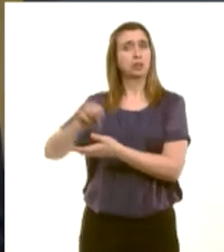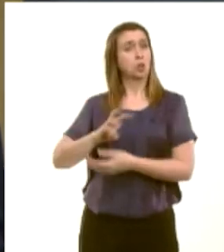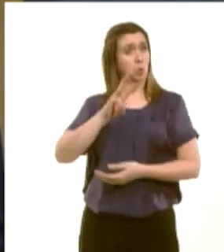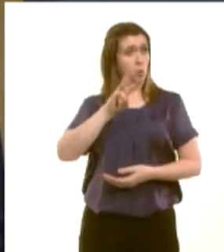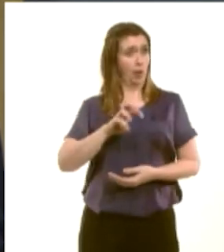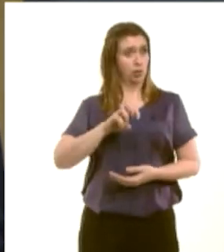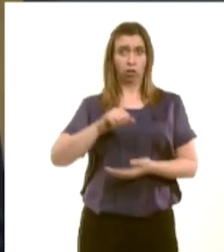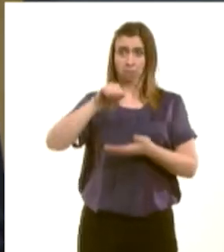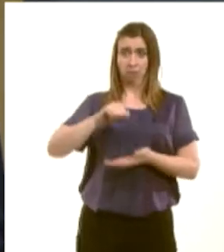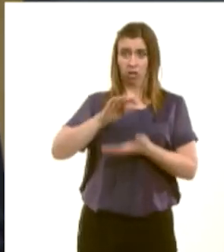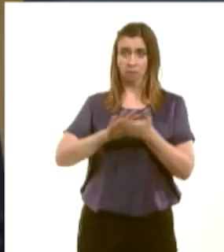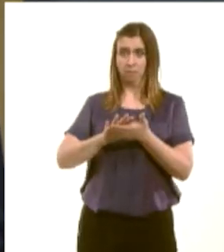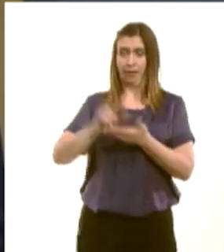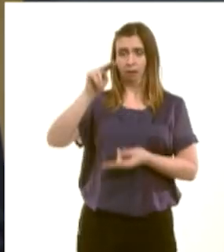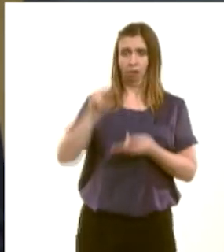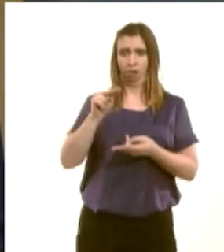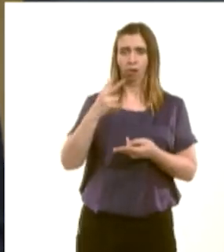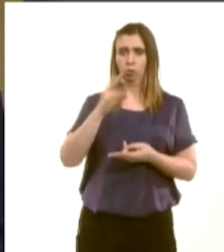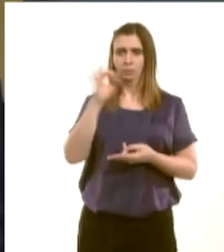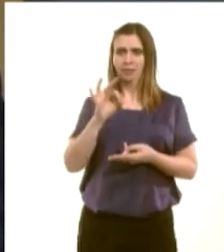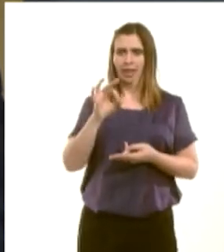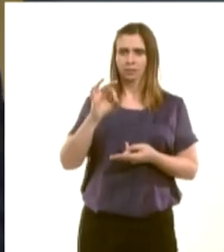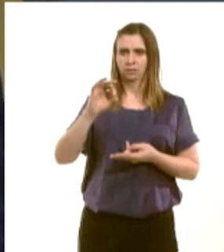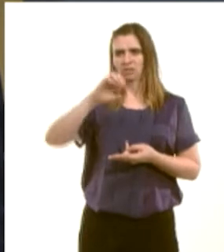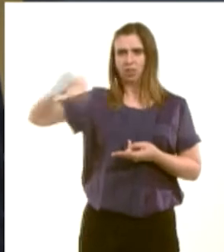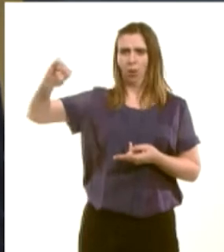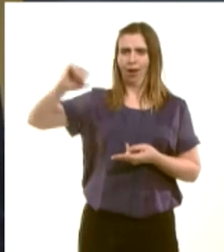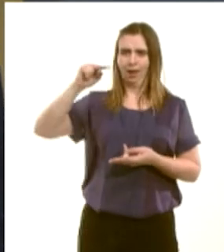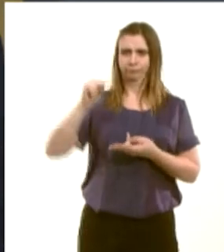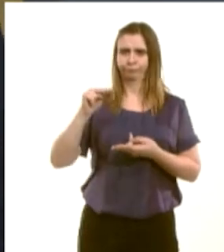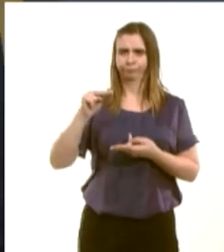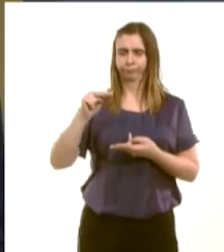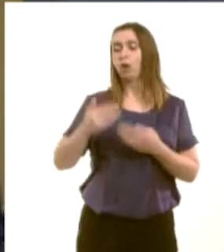fformiwla Barnett, sydd wedi bod mewn bodolaeth ers cymaint o amser, wedi ei chreu gan Lafur